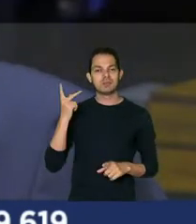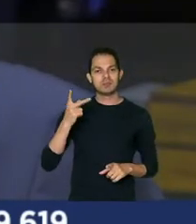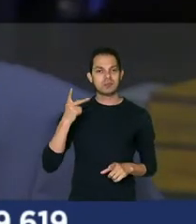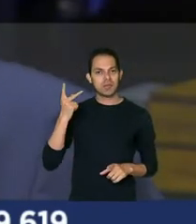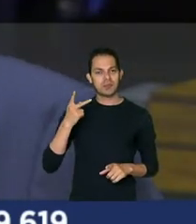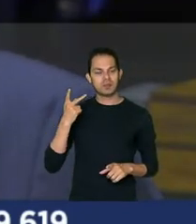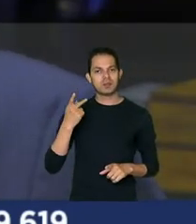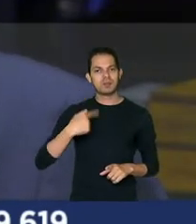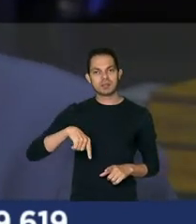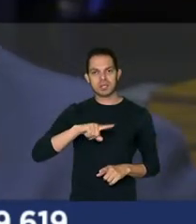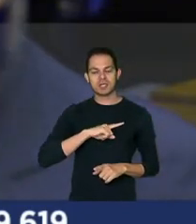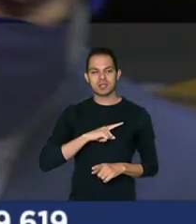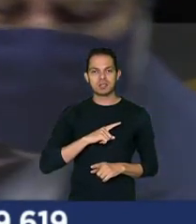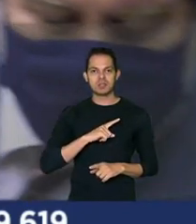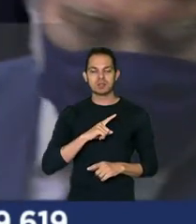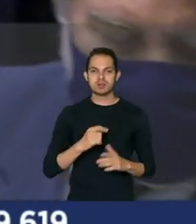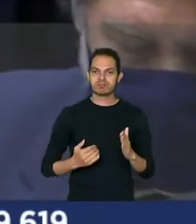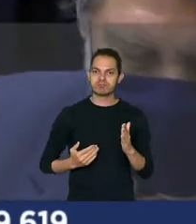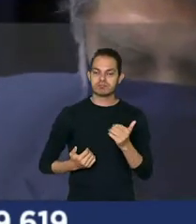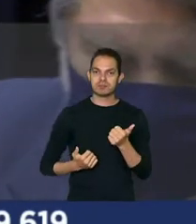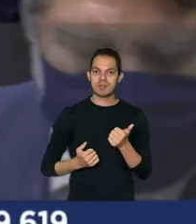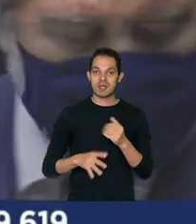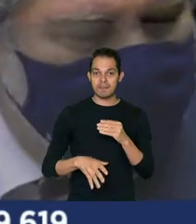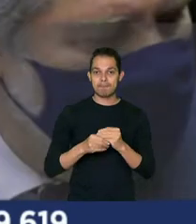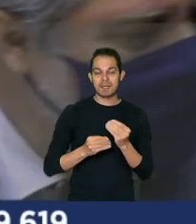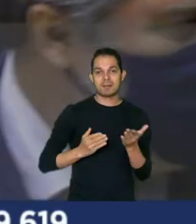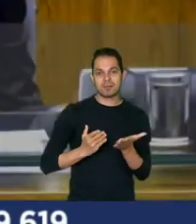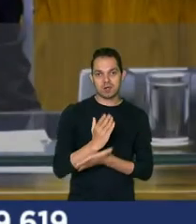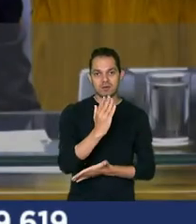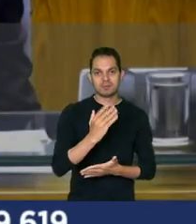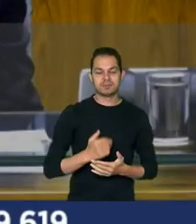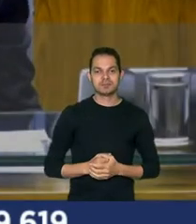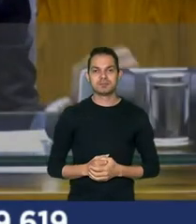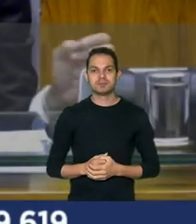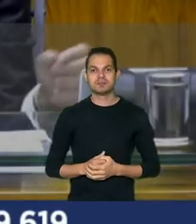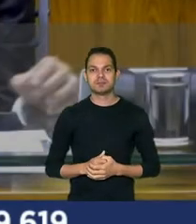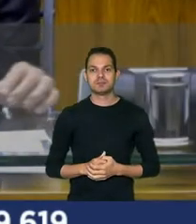PEDIMOS A REP LESÃO DOS LÍDERES DA CASA E DOS PARLAMENTARES PARA QUE A GENTE